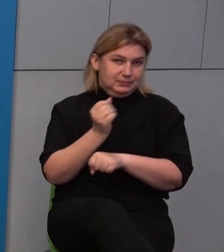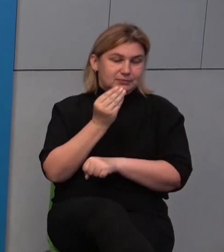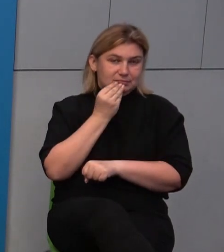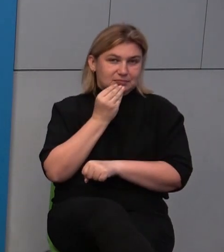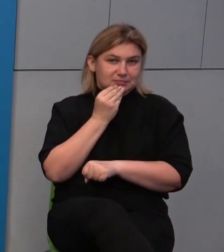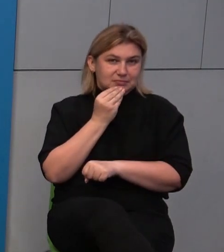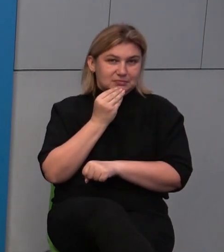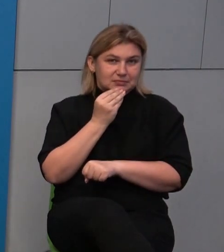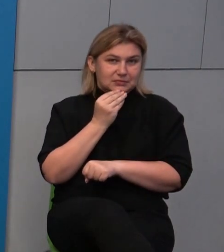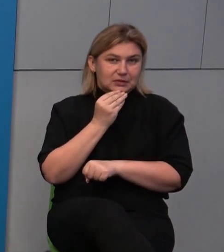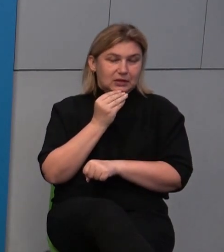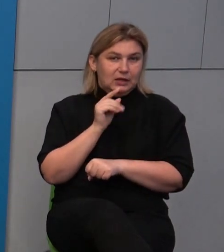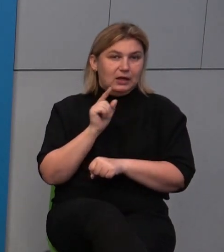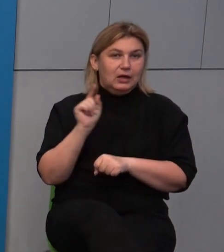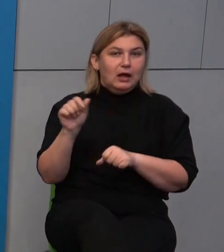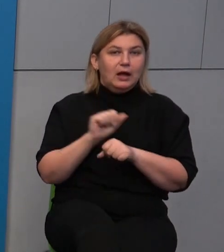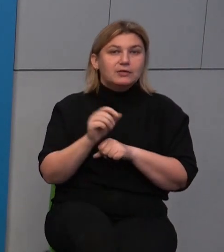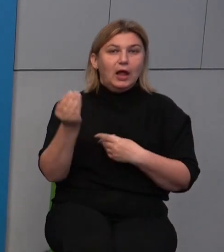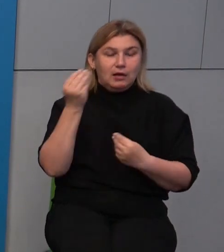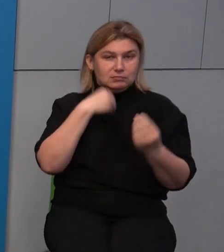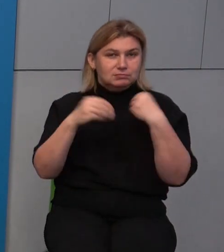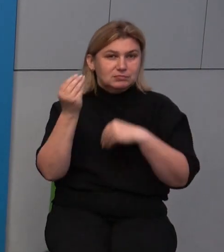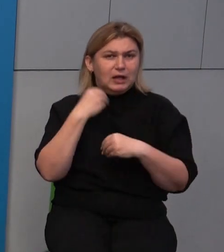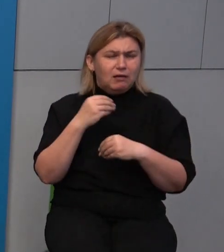i że to jest zajadanie jednak czegoś